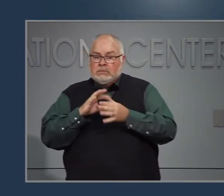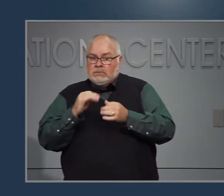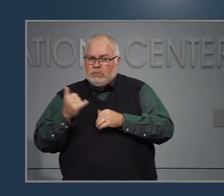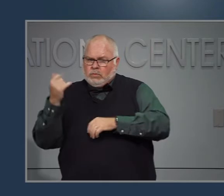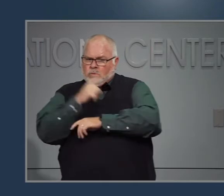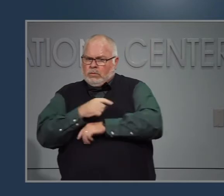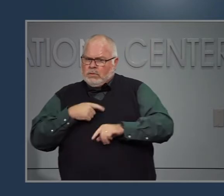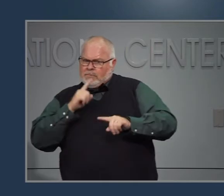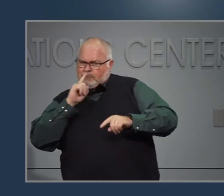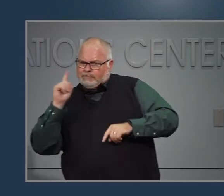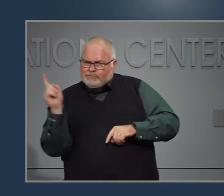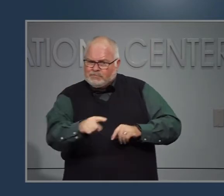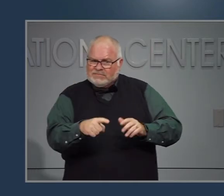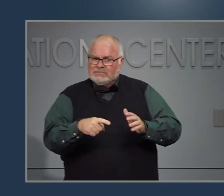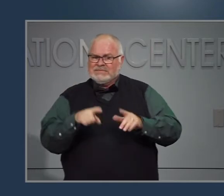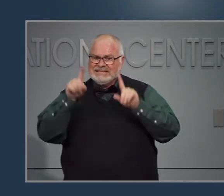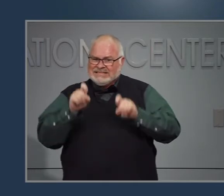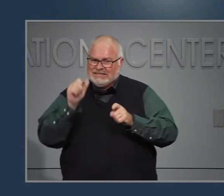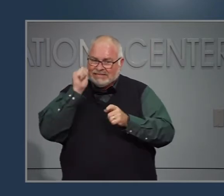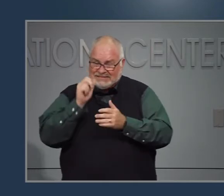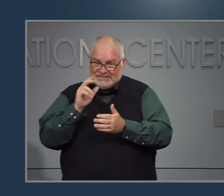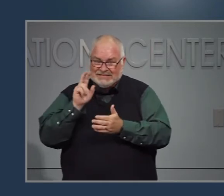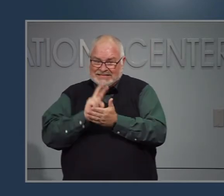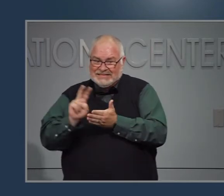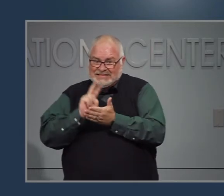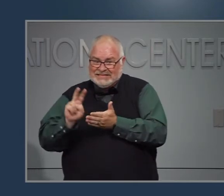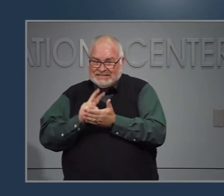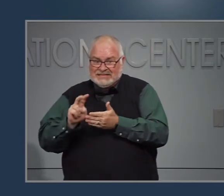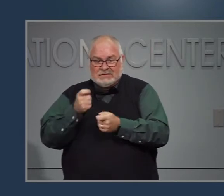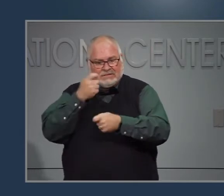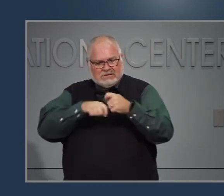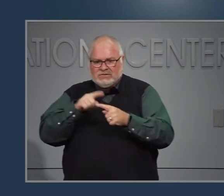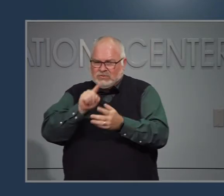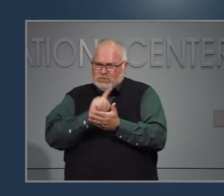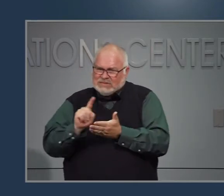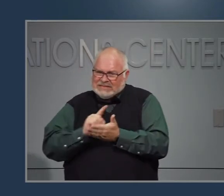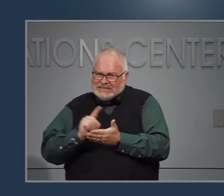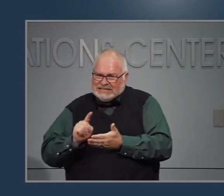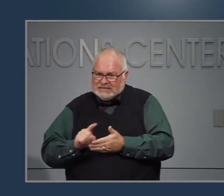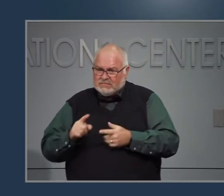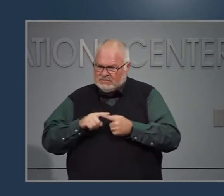requiriendo las pruebas cada dos semanas para todo el personal de los asilos. El